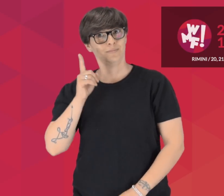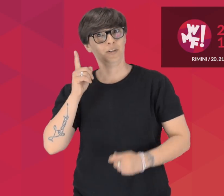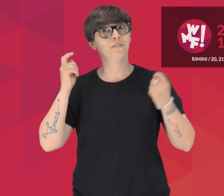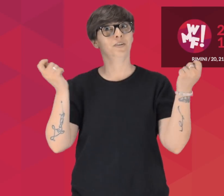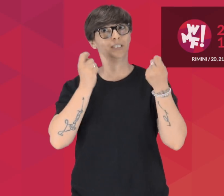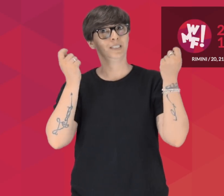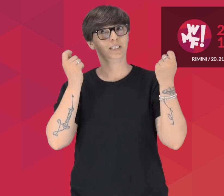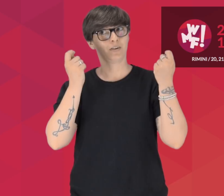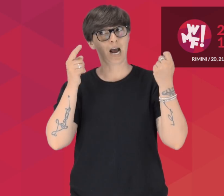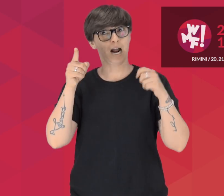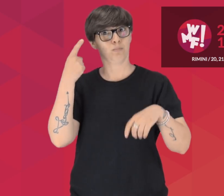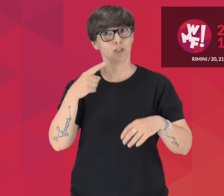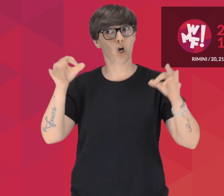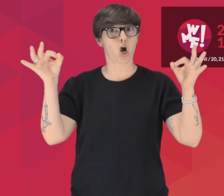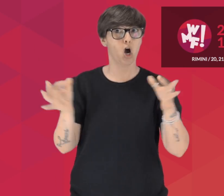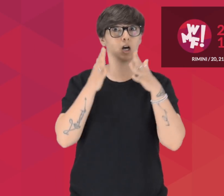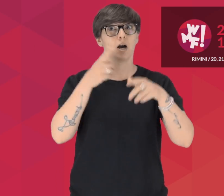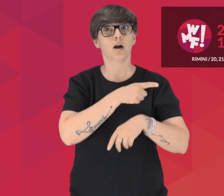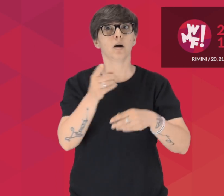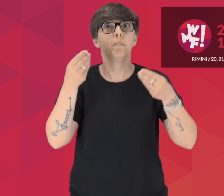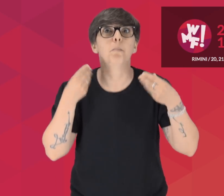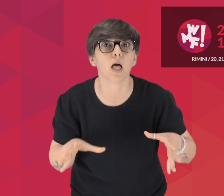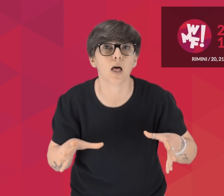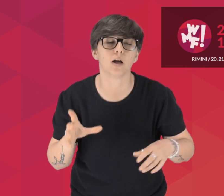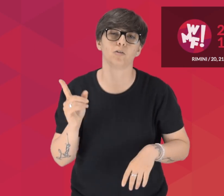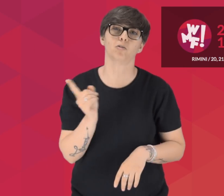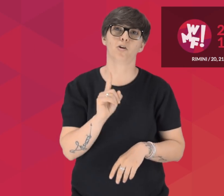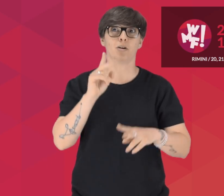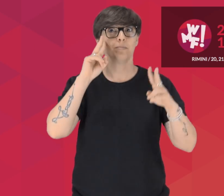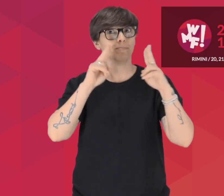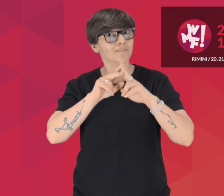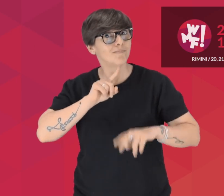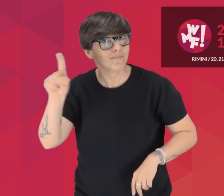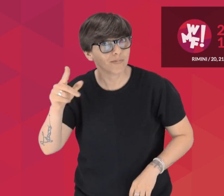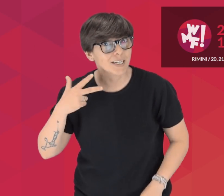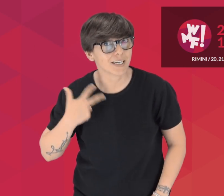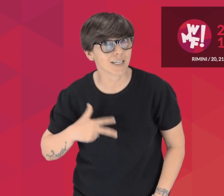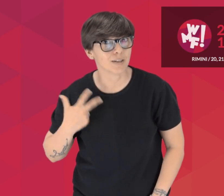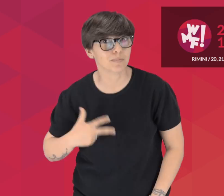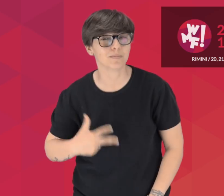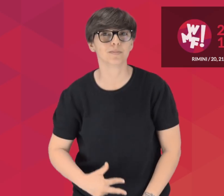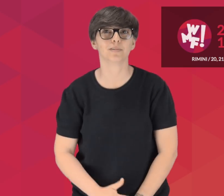Non perderti quest’occasione, ci vediamo a Rimini!